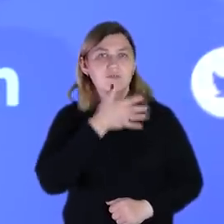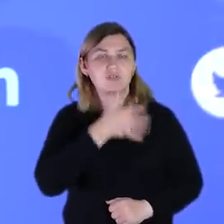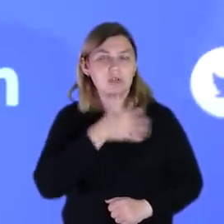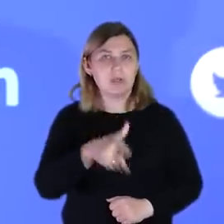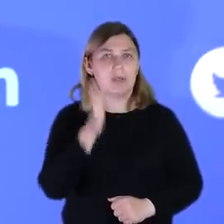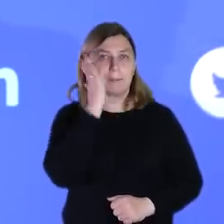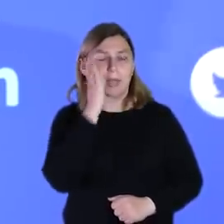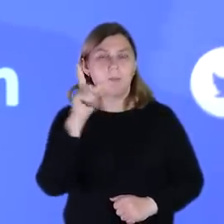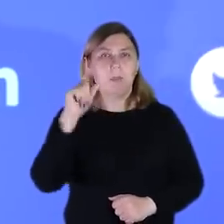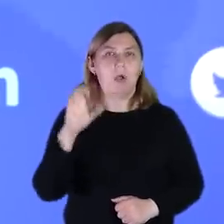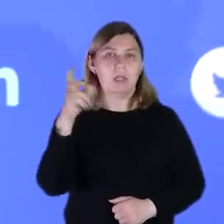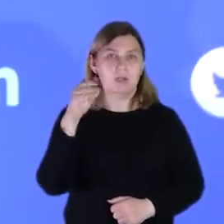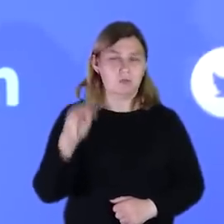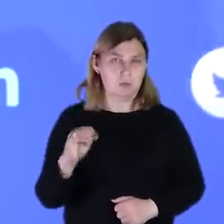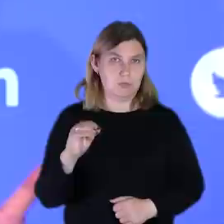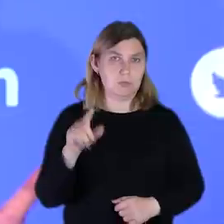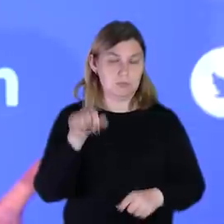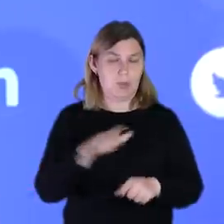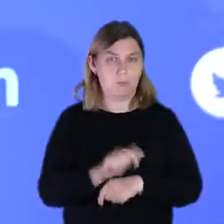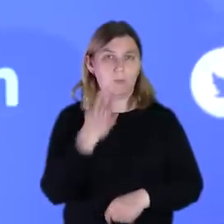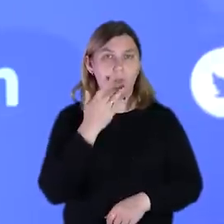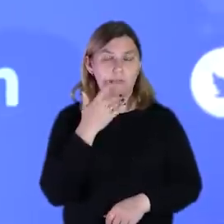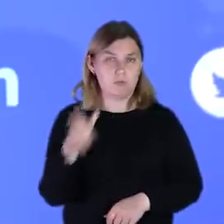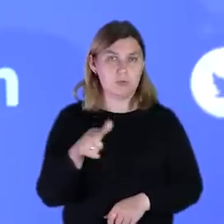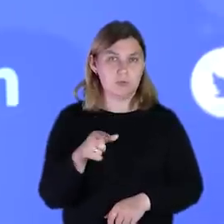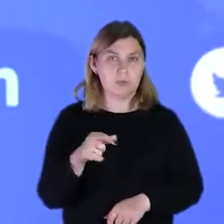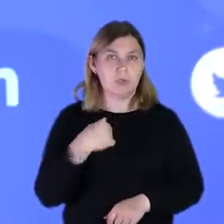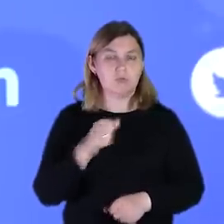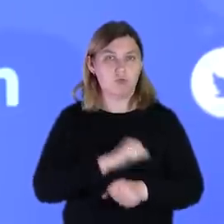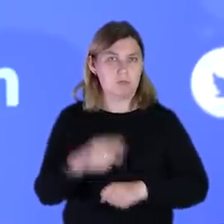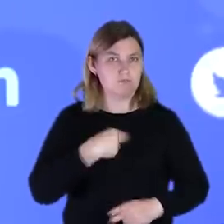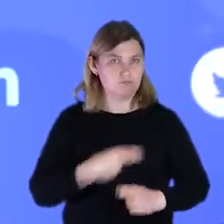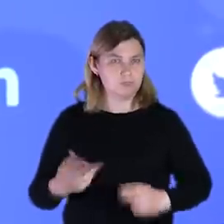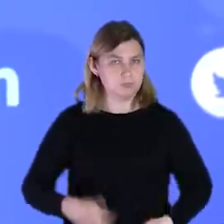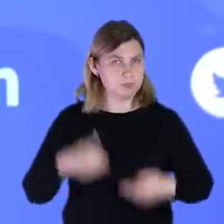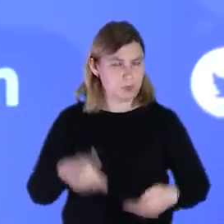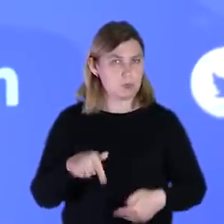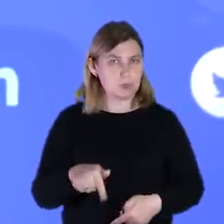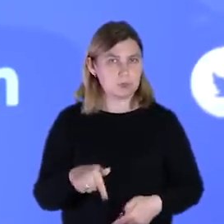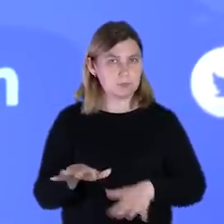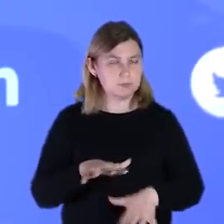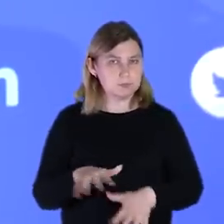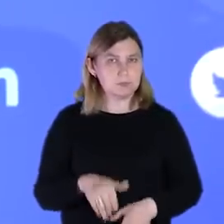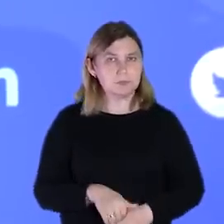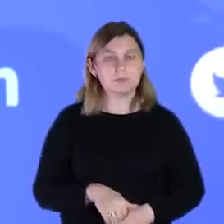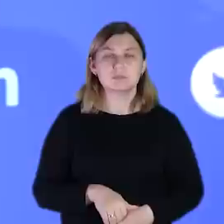miejscowi Poleszucy , - oni sami mówili o sobie właśnie, że są miejscowymi.